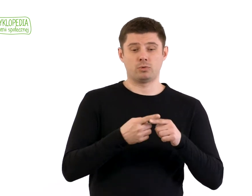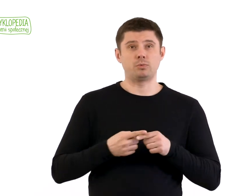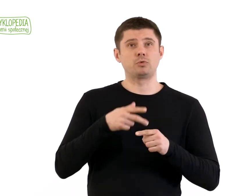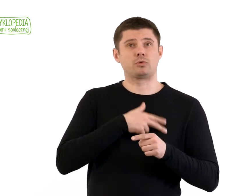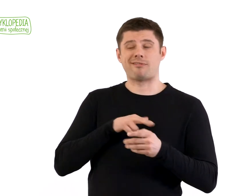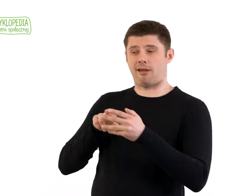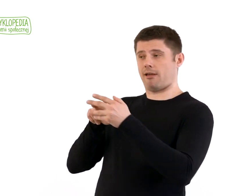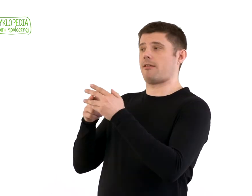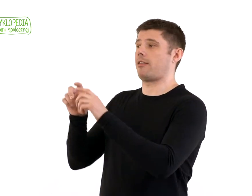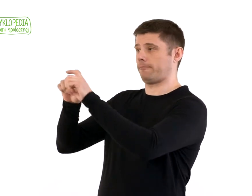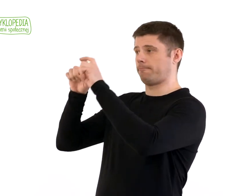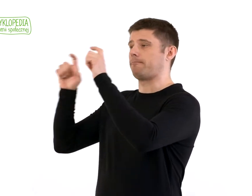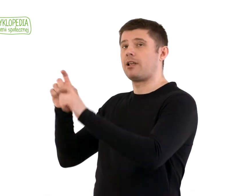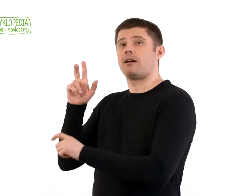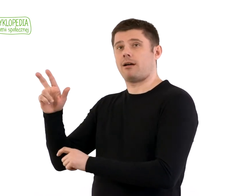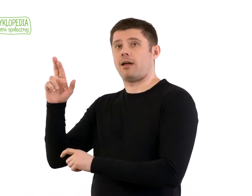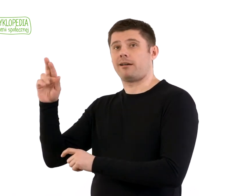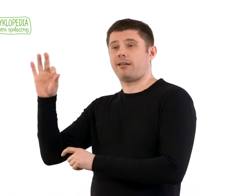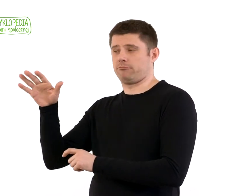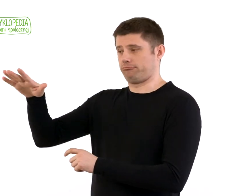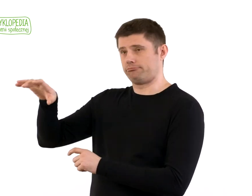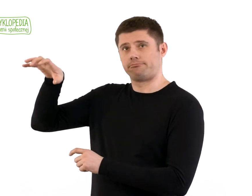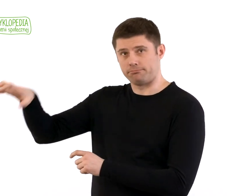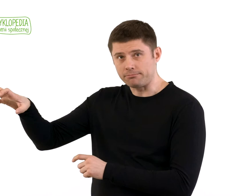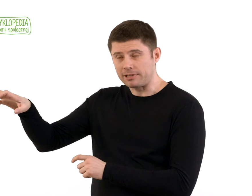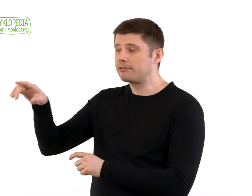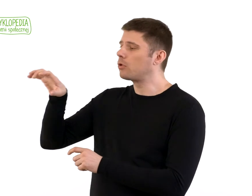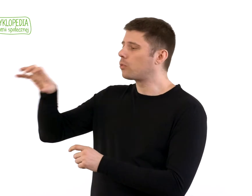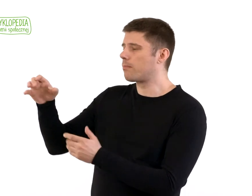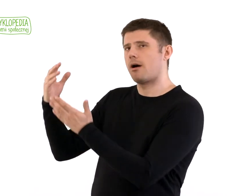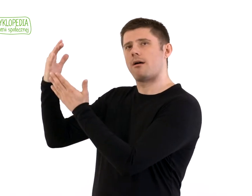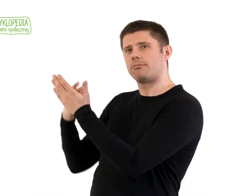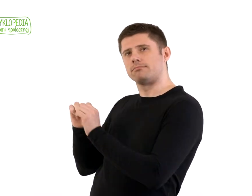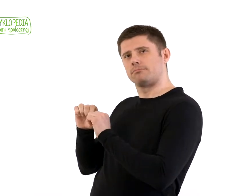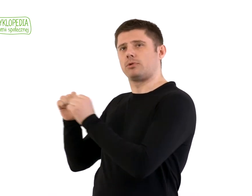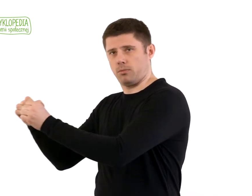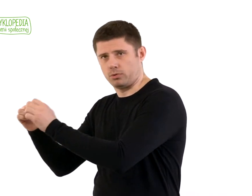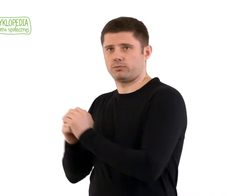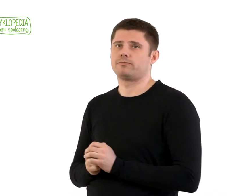Spółdzielnię socjalną rejestruje się w oddziale Krajowego Rejestru Sądowego w rejestrze przedsiębiorców.